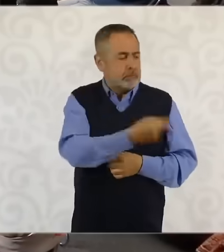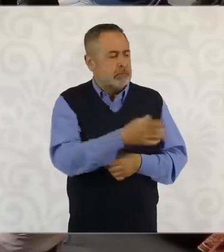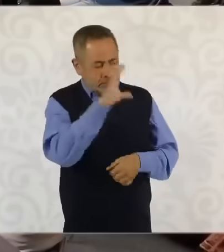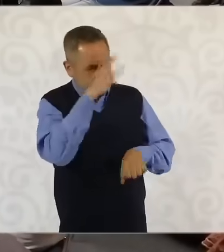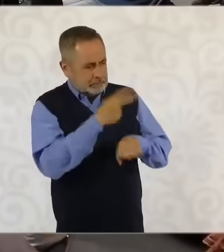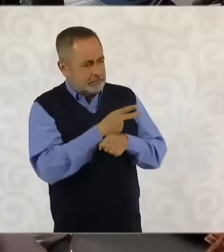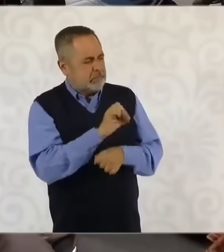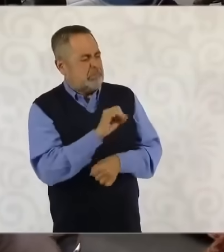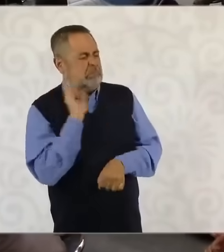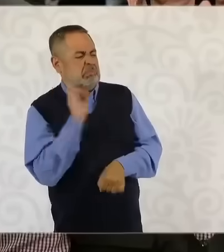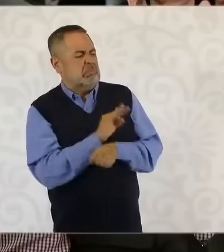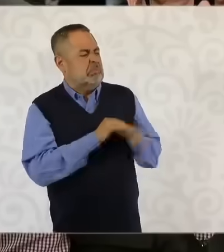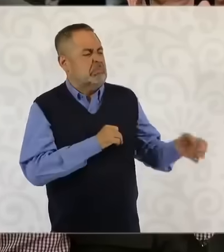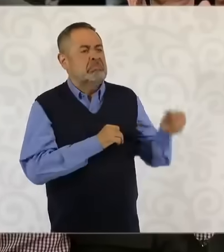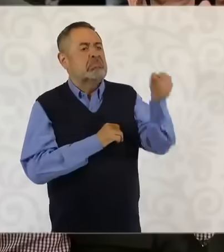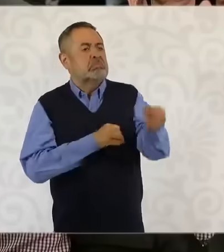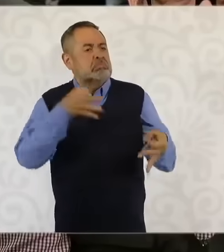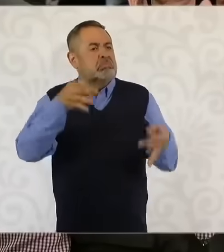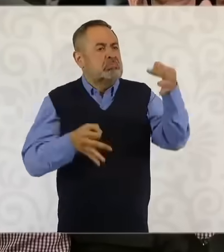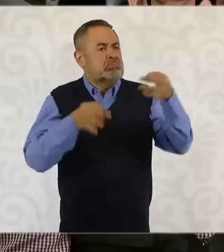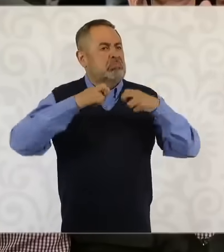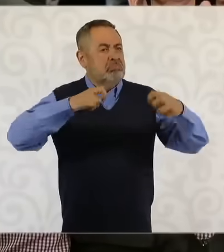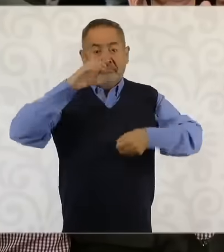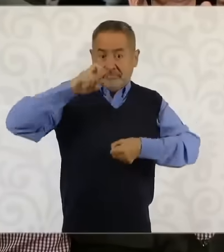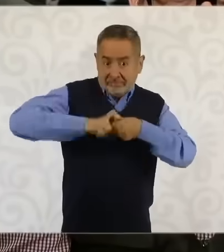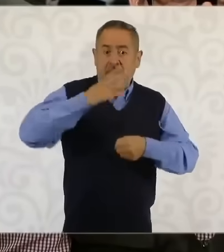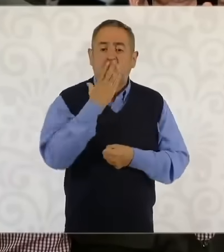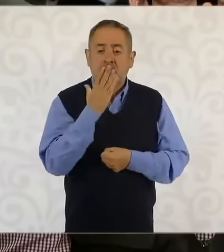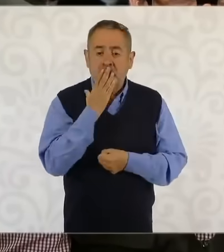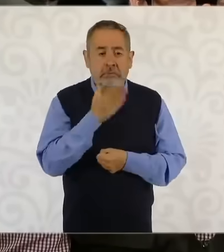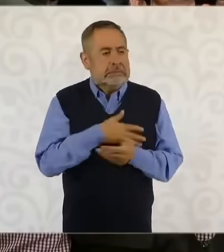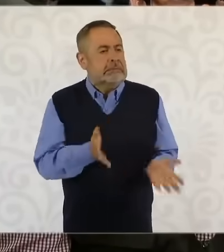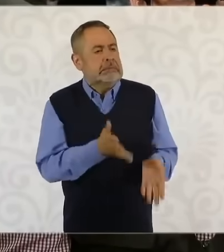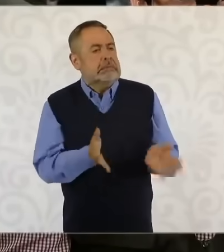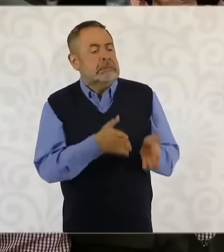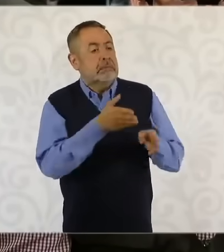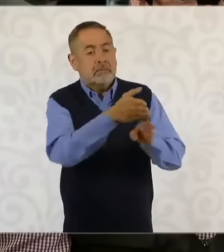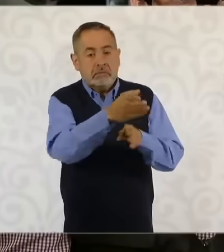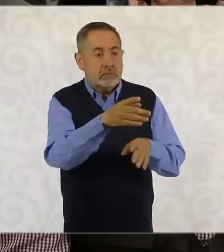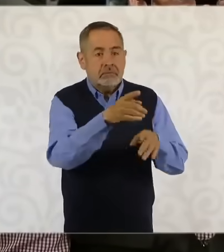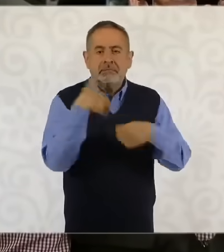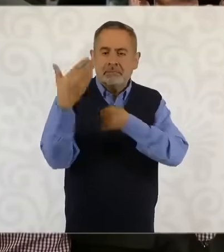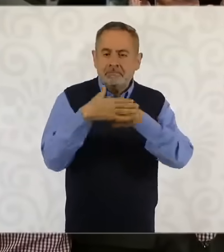en la en el Supremo Tribunal de Justicia y ya la están ferfilando para sustituir a don este ¿cómo